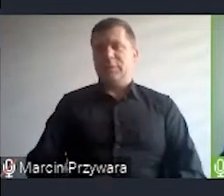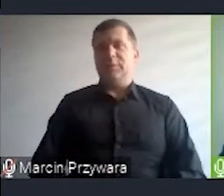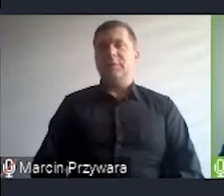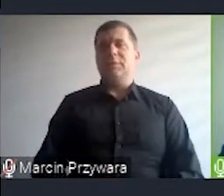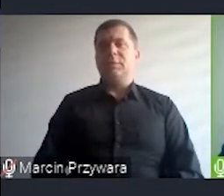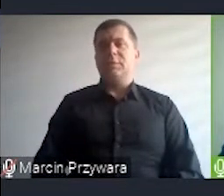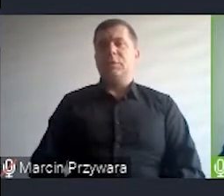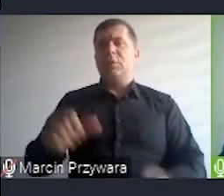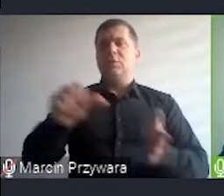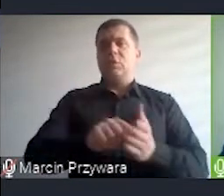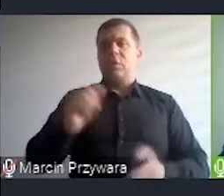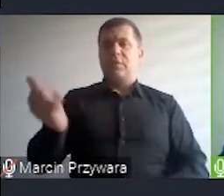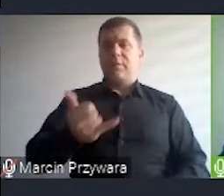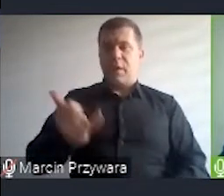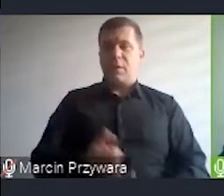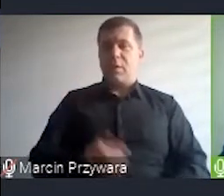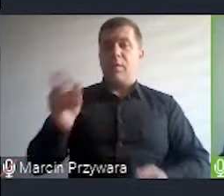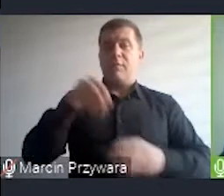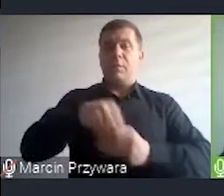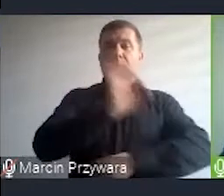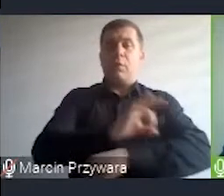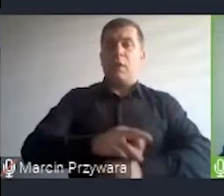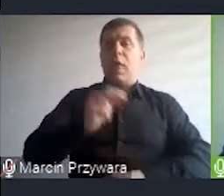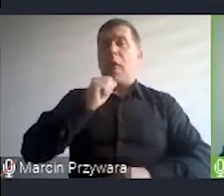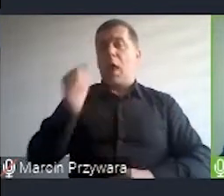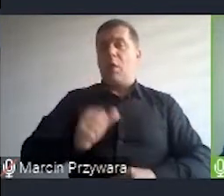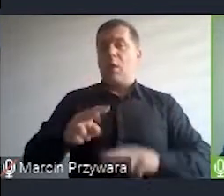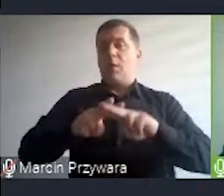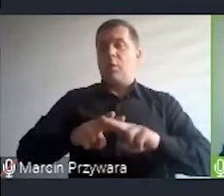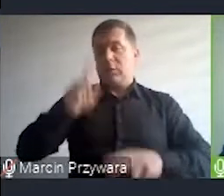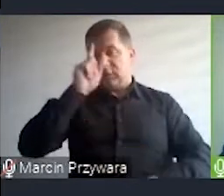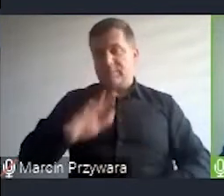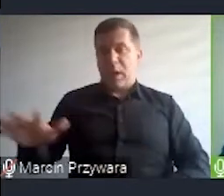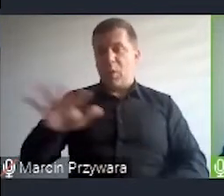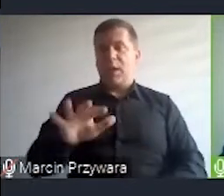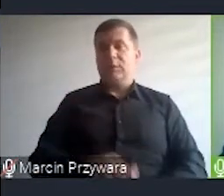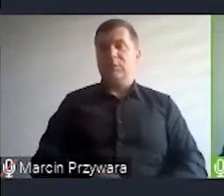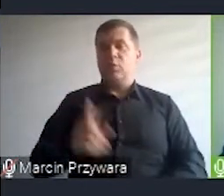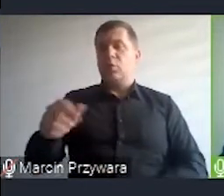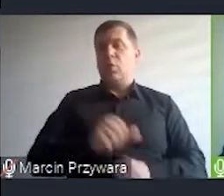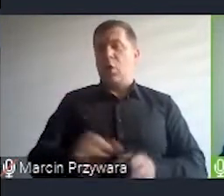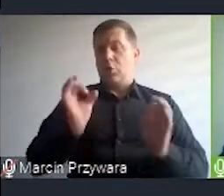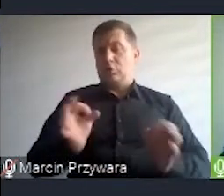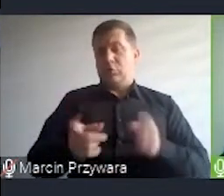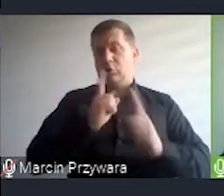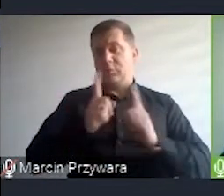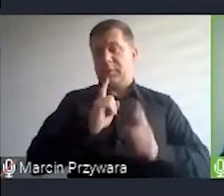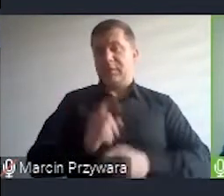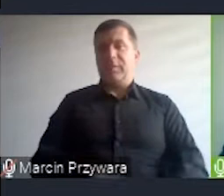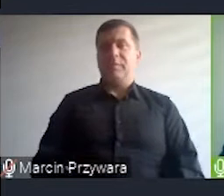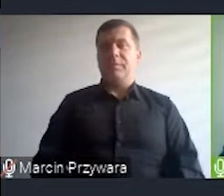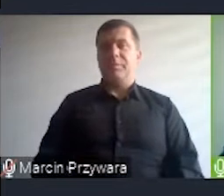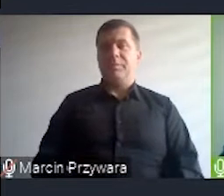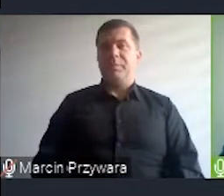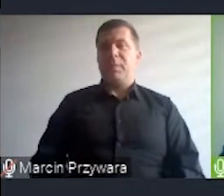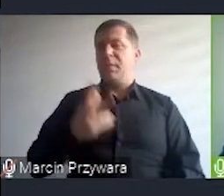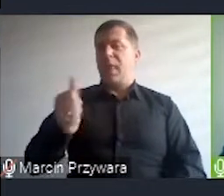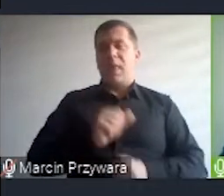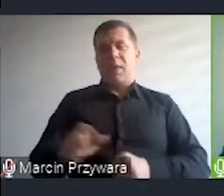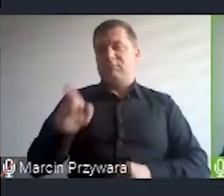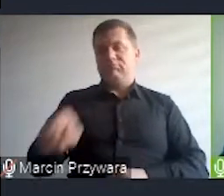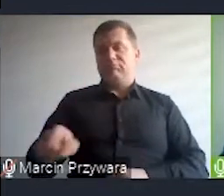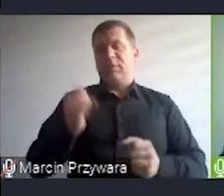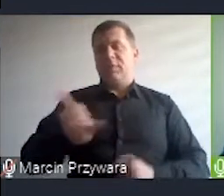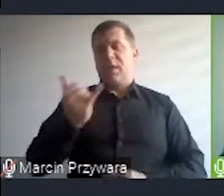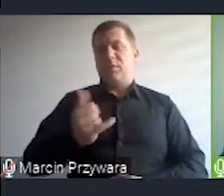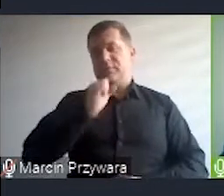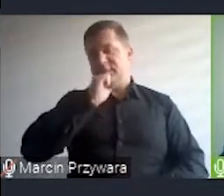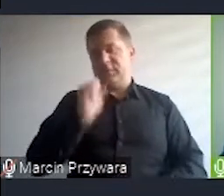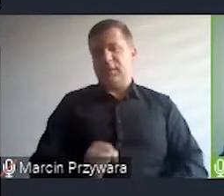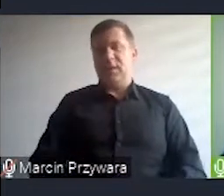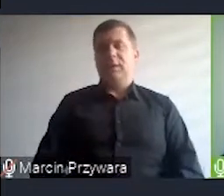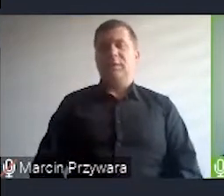środki trwałe w projektach Europejskiego Funduszu Społecznego, bo to o nich dzisiaj rozmawiamy, nie są objęte trwałością – wcale.